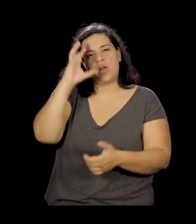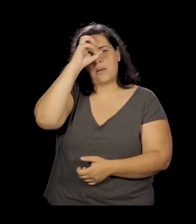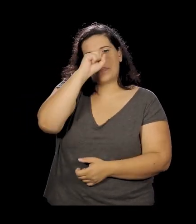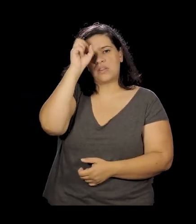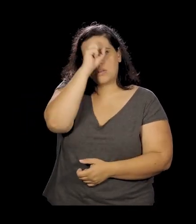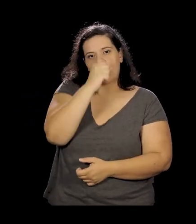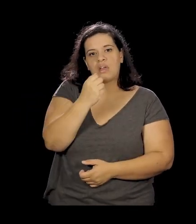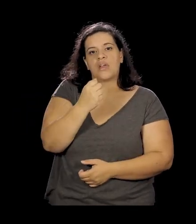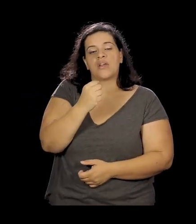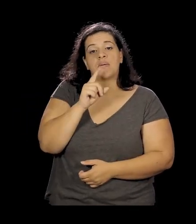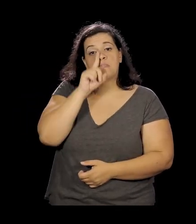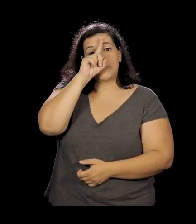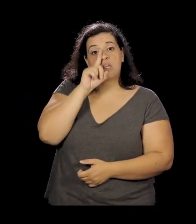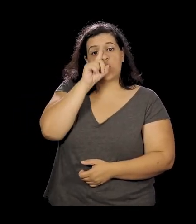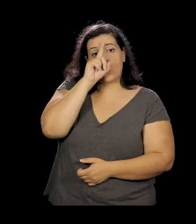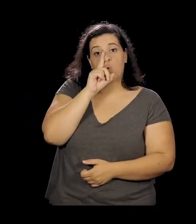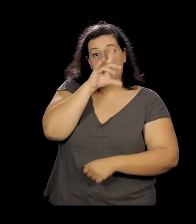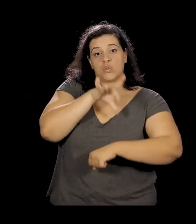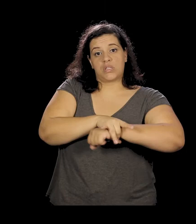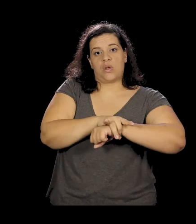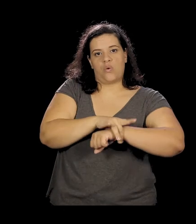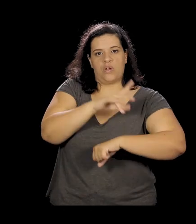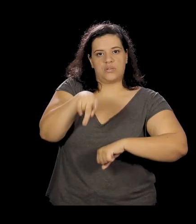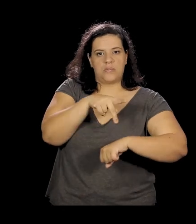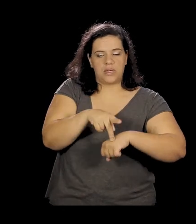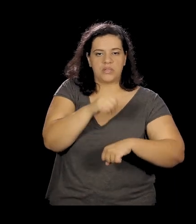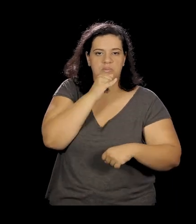para a segurança nacional,